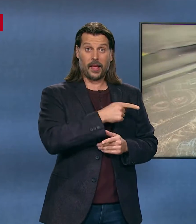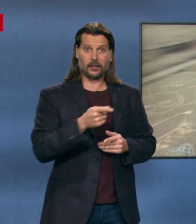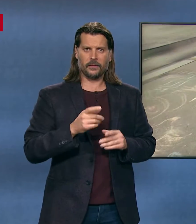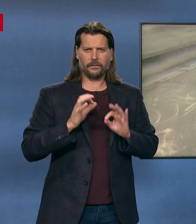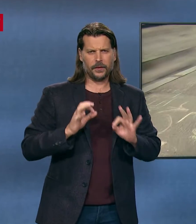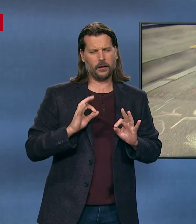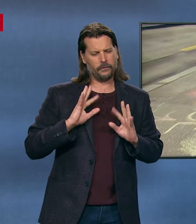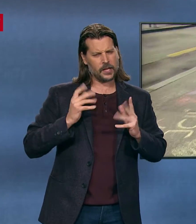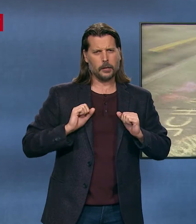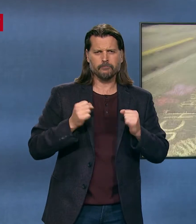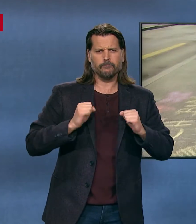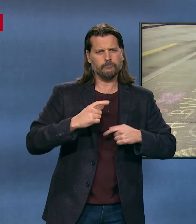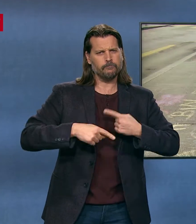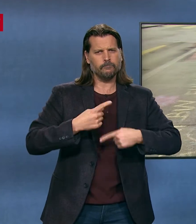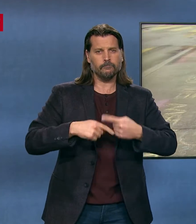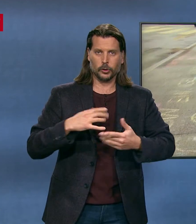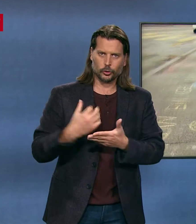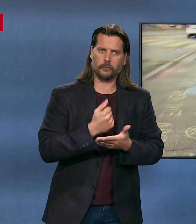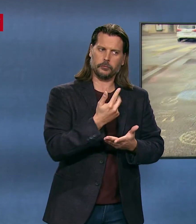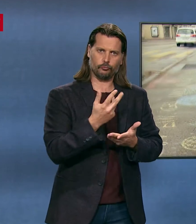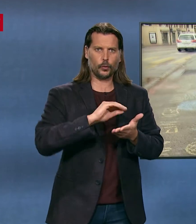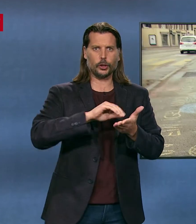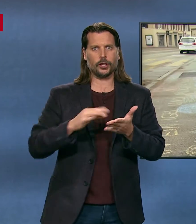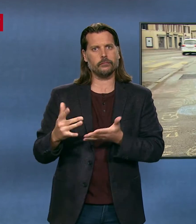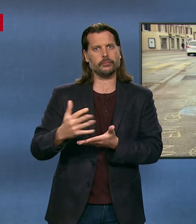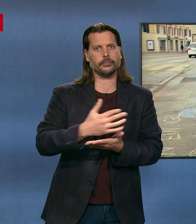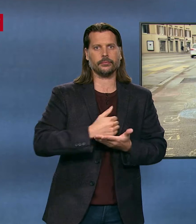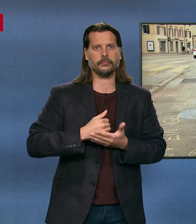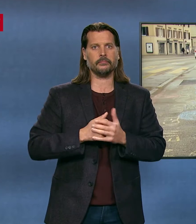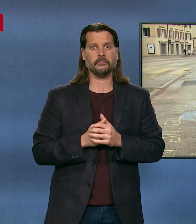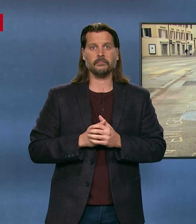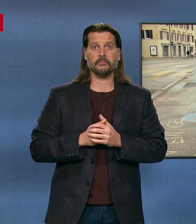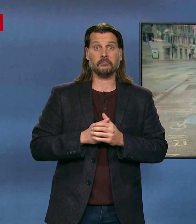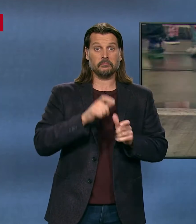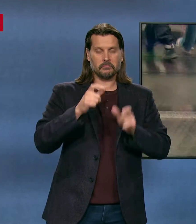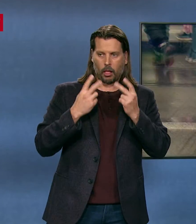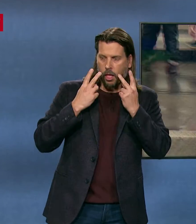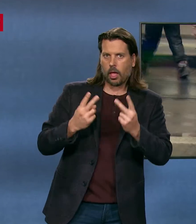und durften ein paar Unterschriften sammeln von Menschen, die ihre Kunstwerke bestaunt haben.